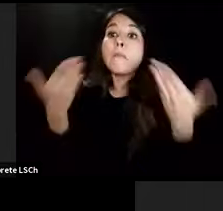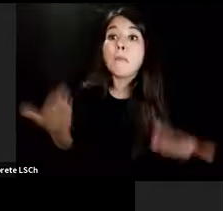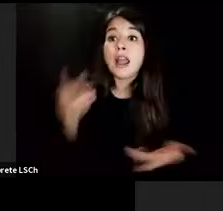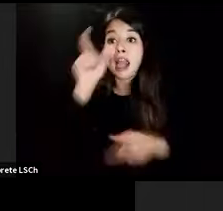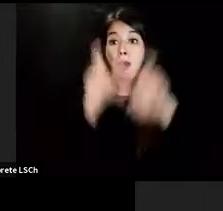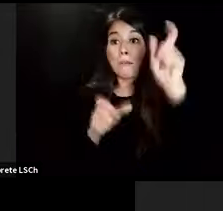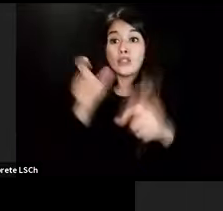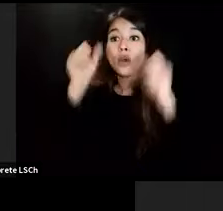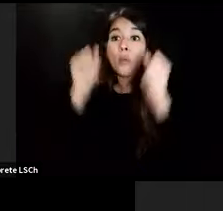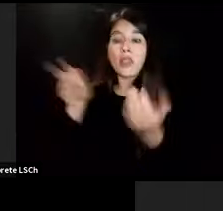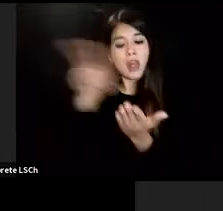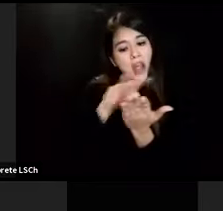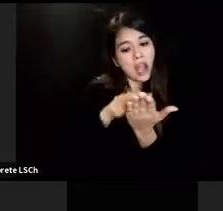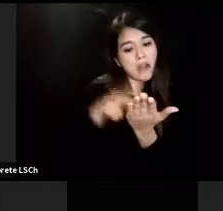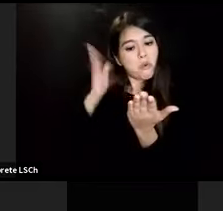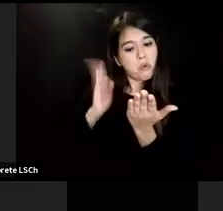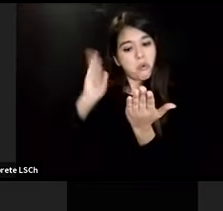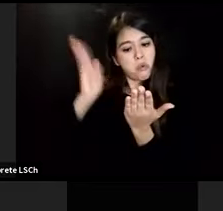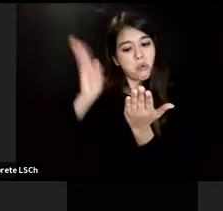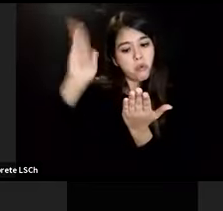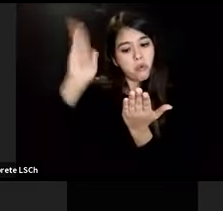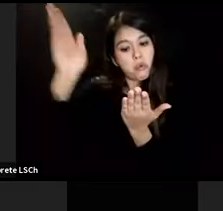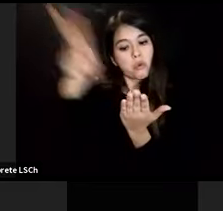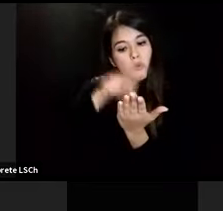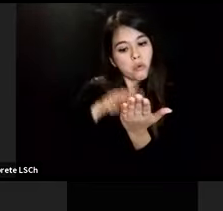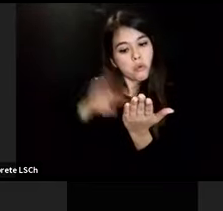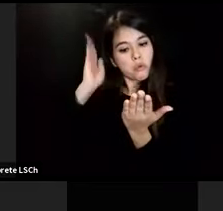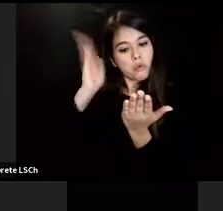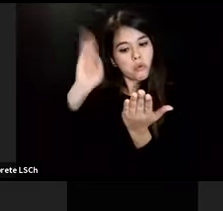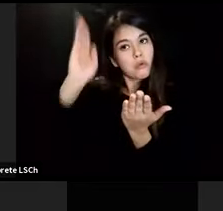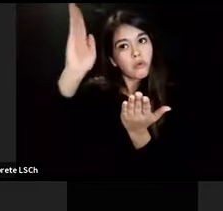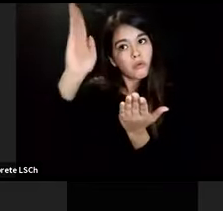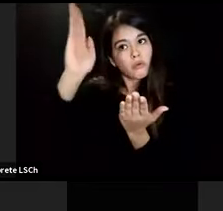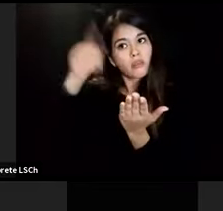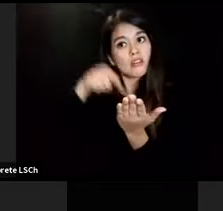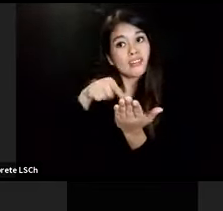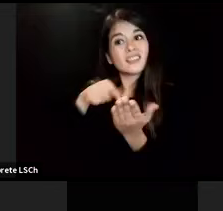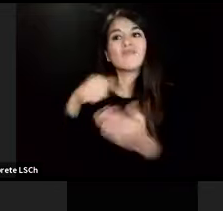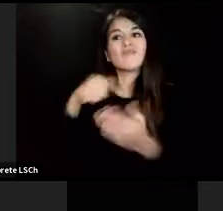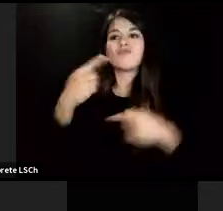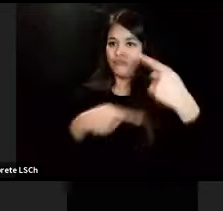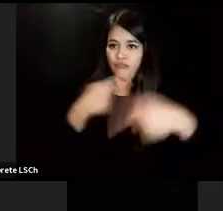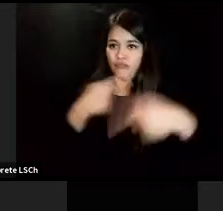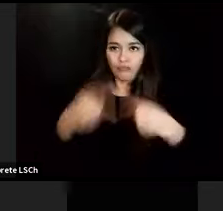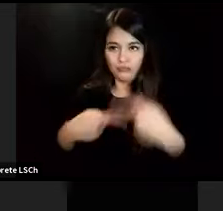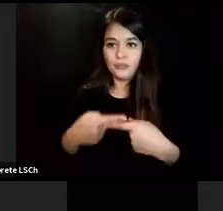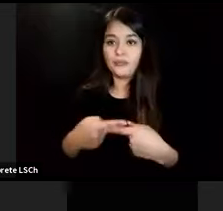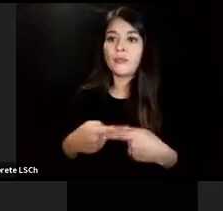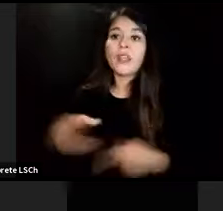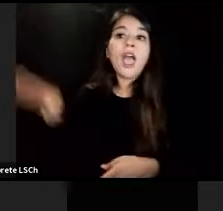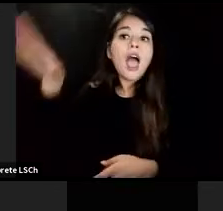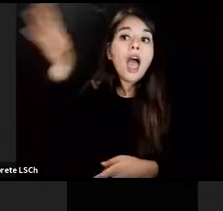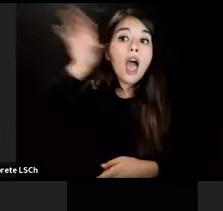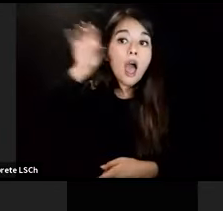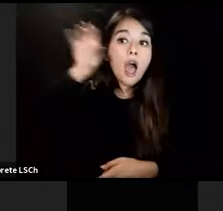Entonces de alguna manera tenemos esa continuidad. Pues bien el audiolibro entonces cada vez va adquiriendo más